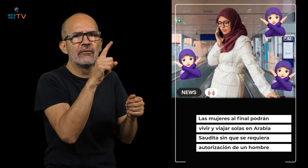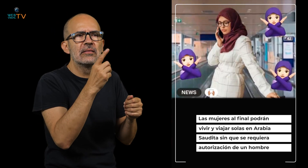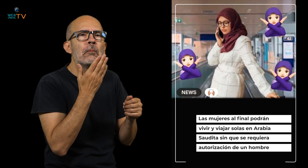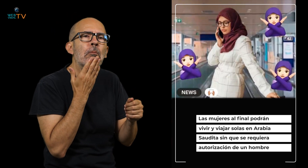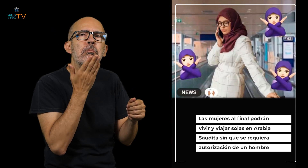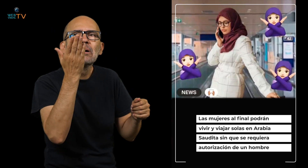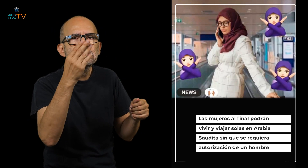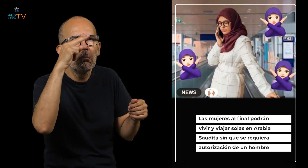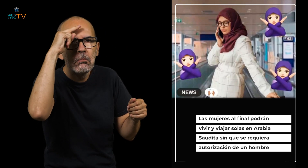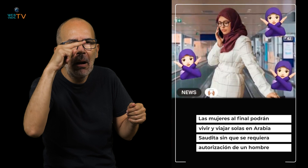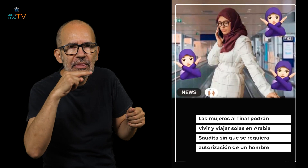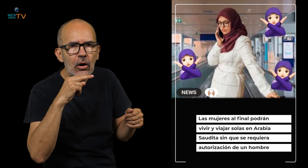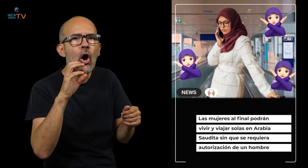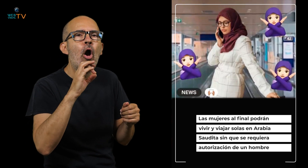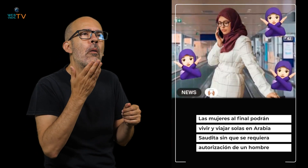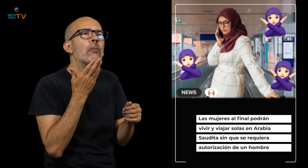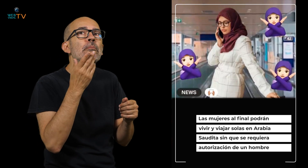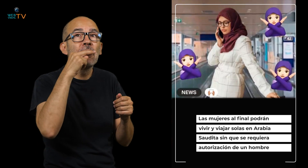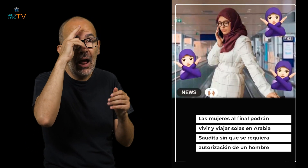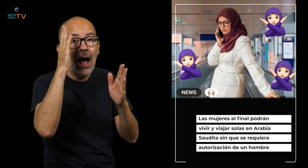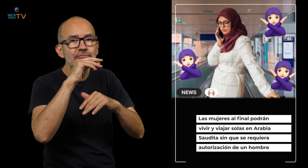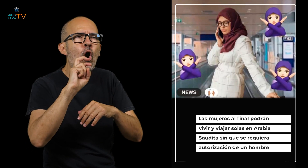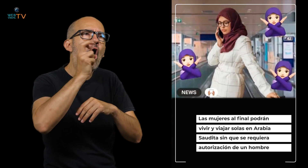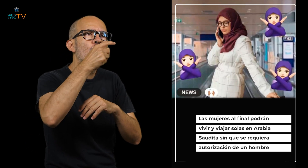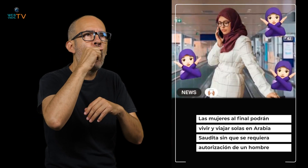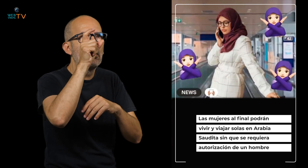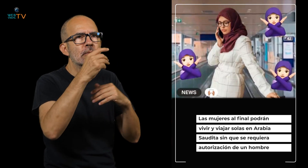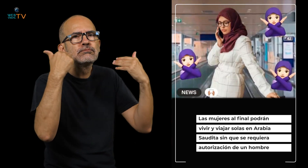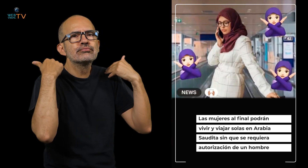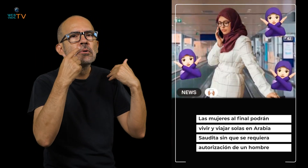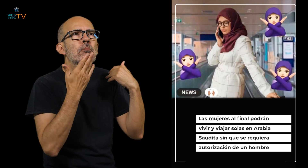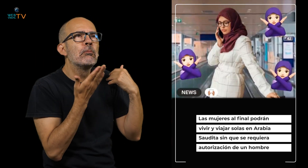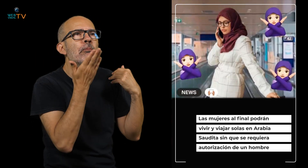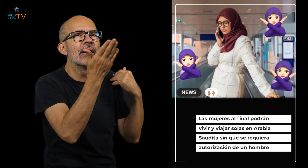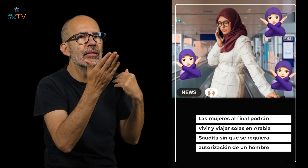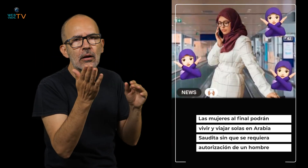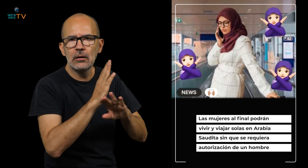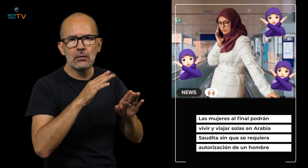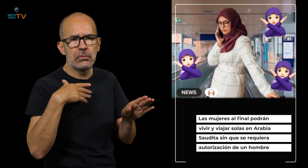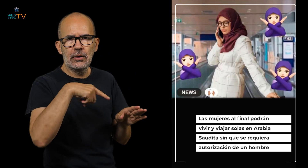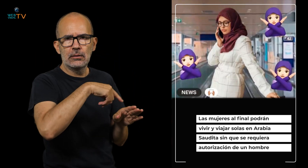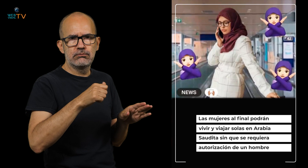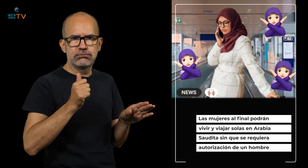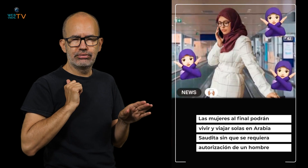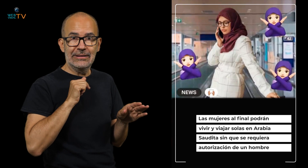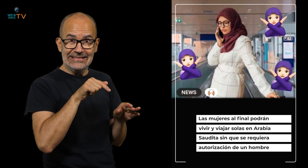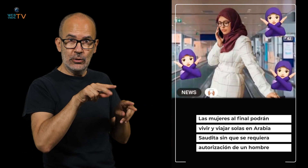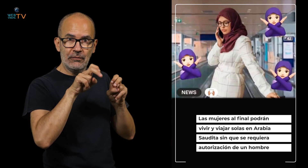sin el permiso de su padre o de cualquier otro tutor masculino.